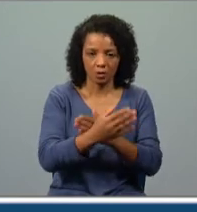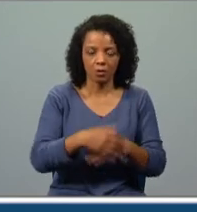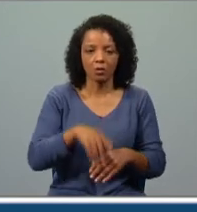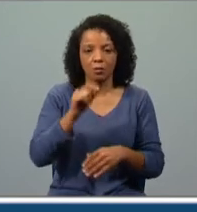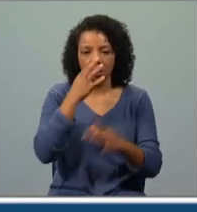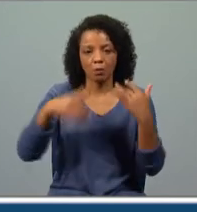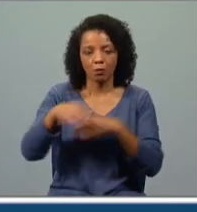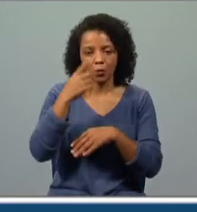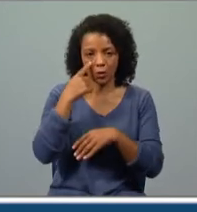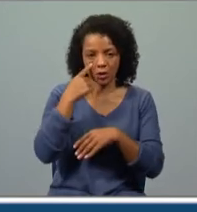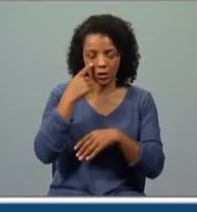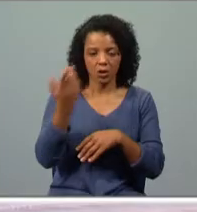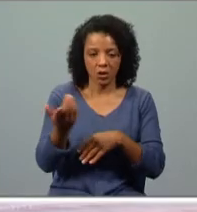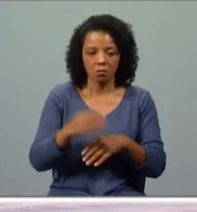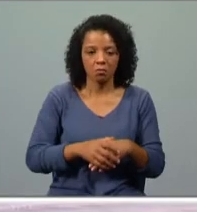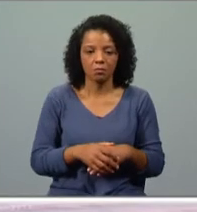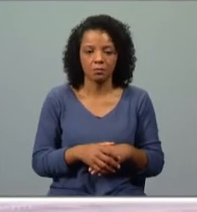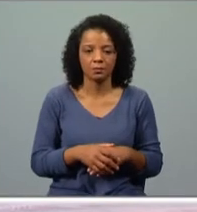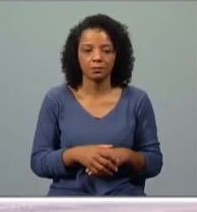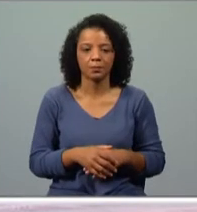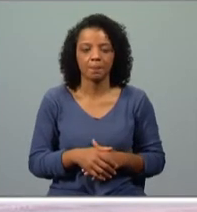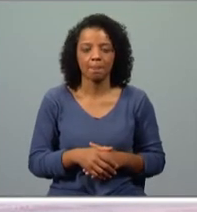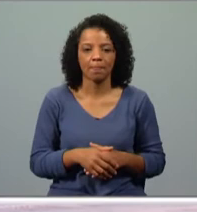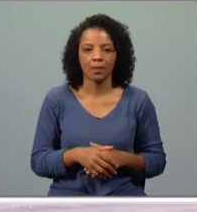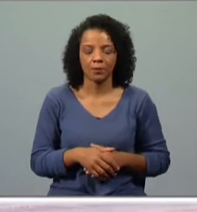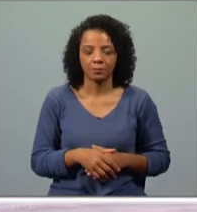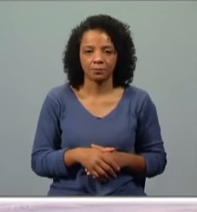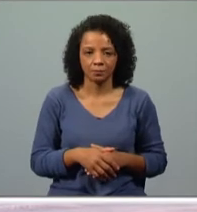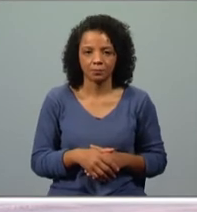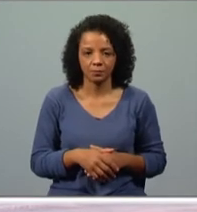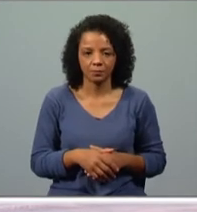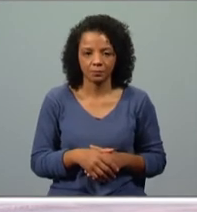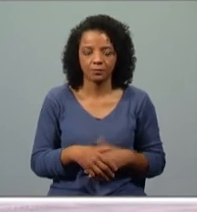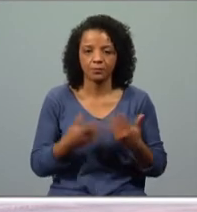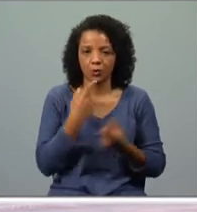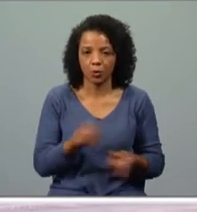do Povo te conhecia o eles então voltamos aqui as frases portanto 的人認識你或他們所以我們在這裡返回短語因此